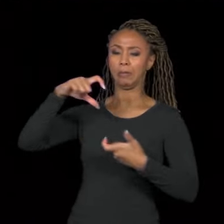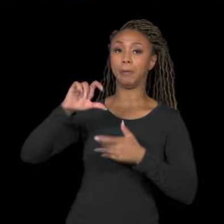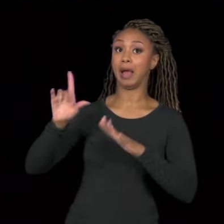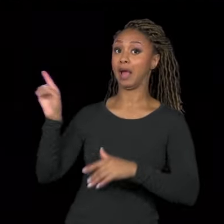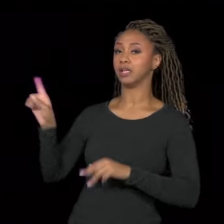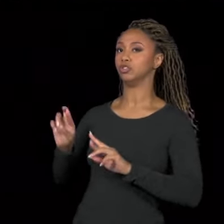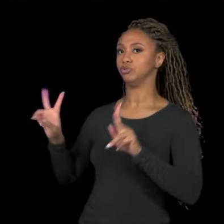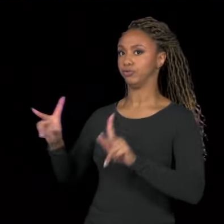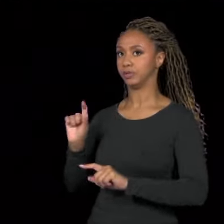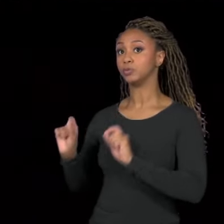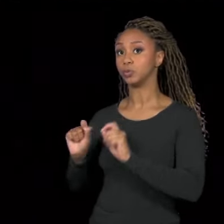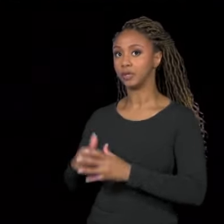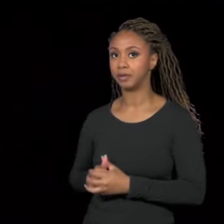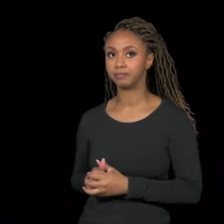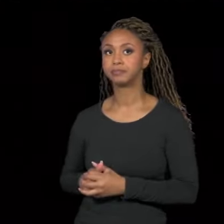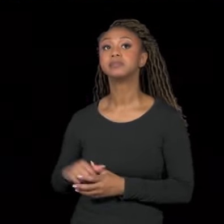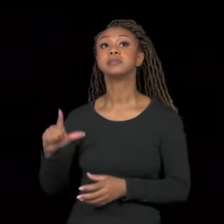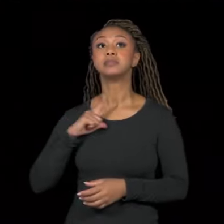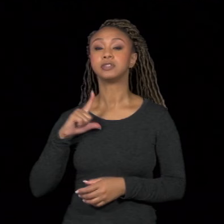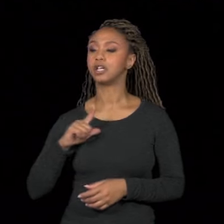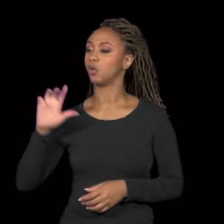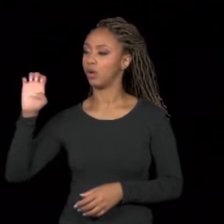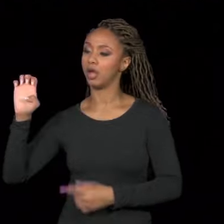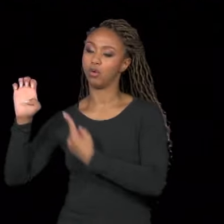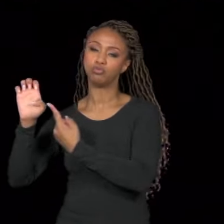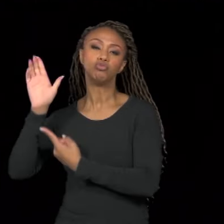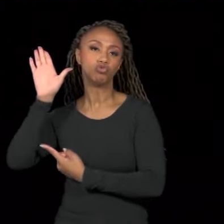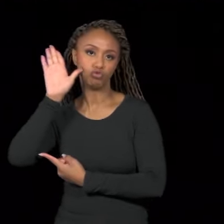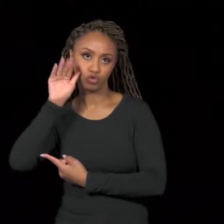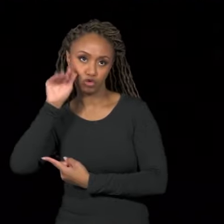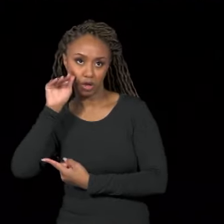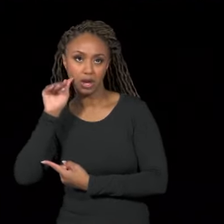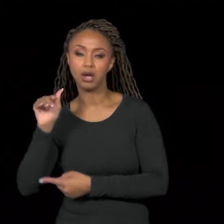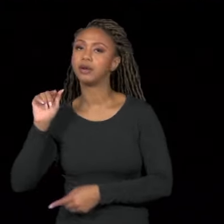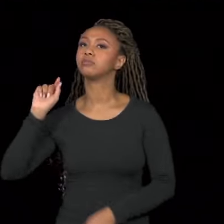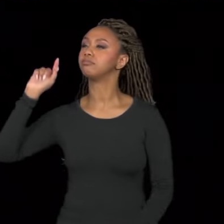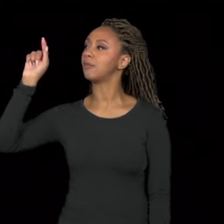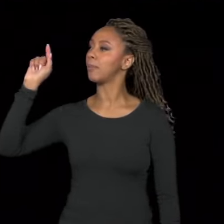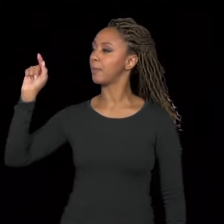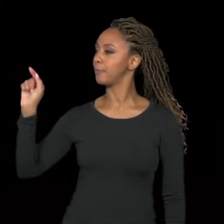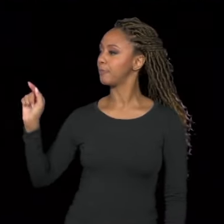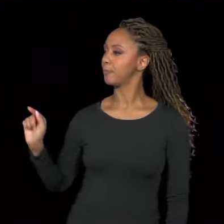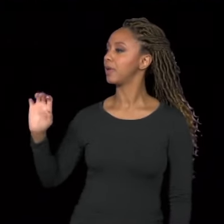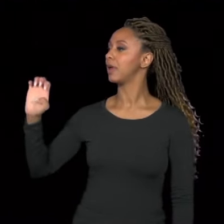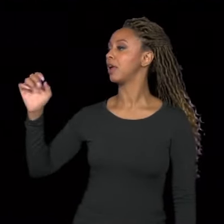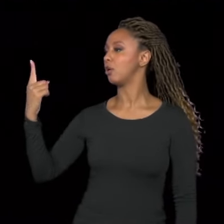É O FUNCIONÁRIO, E AÍ EU TENHO OS FUNCIONÁRIOS AQUI, Ó. "E1", "E2", "E3"... ENTÃO, SÃO AS